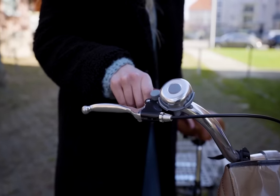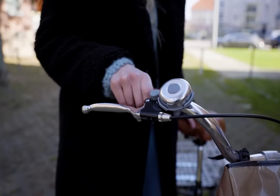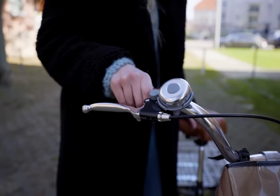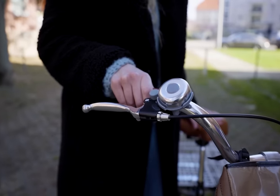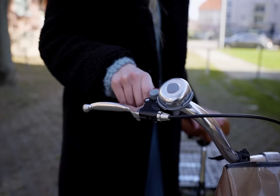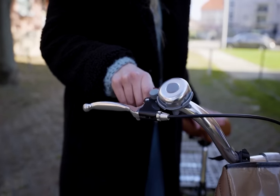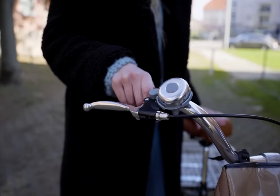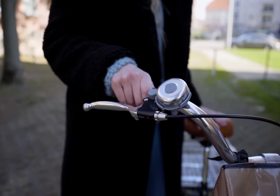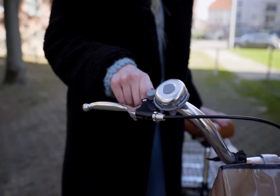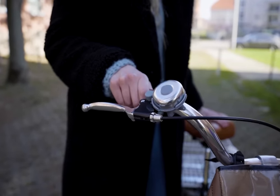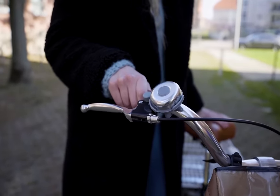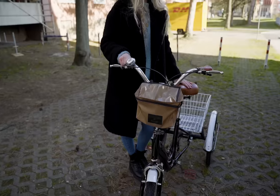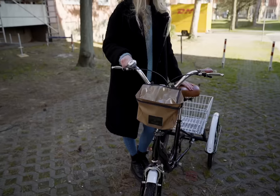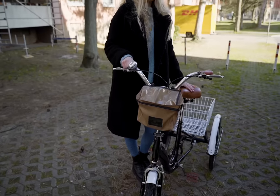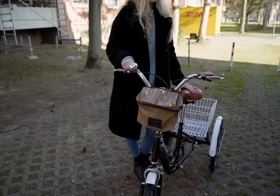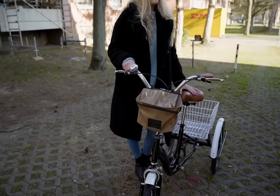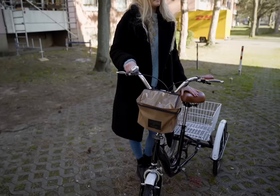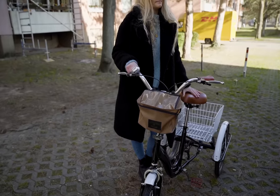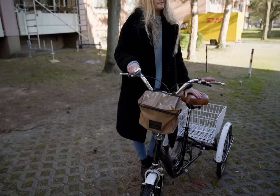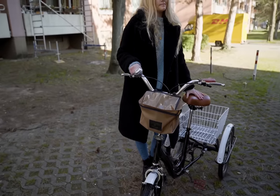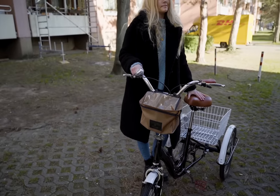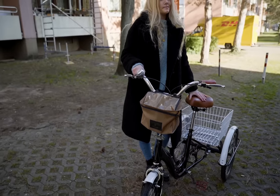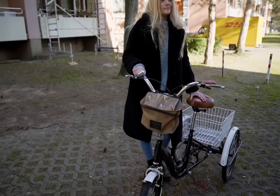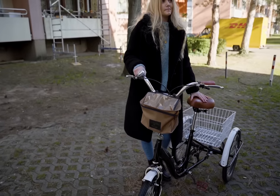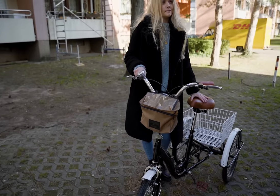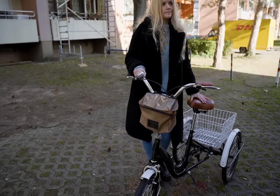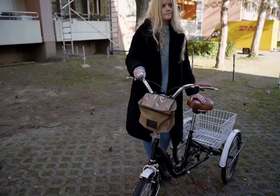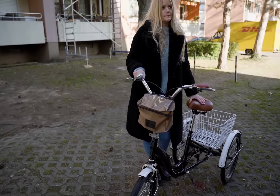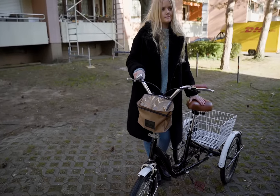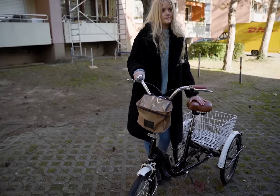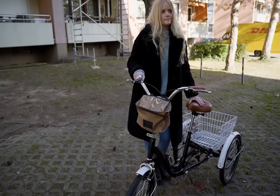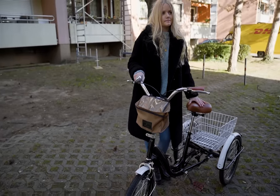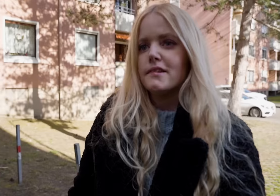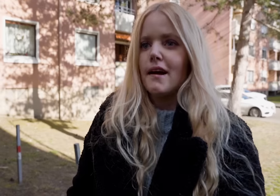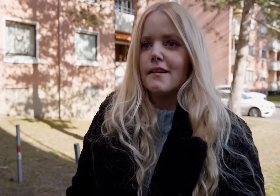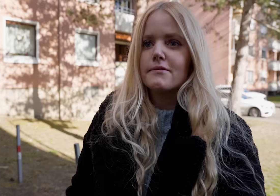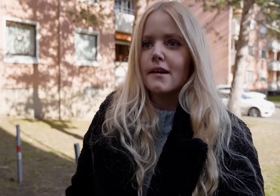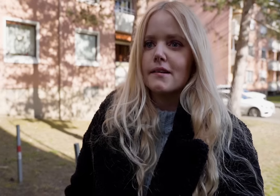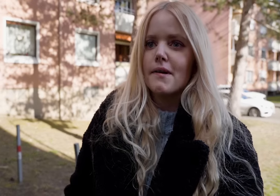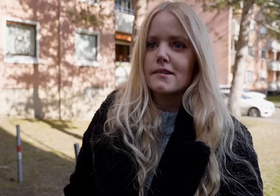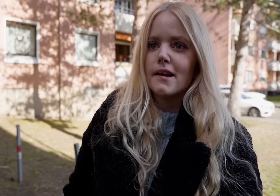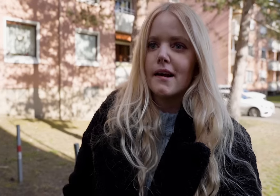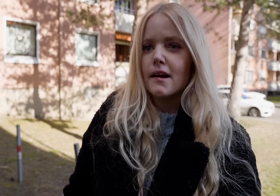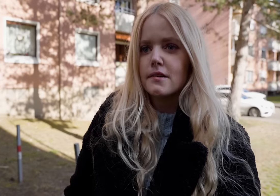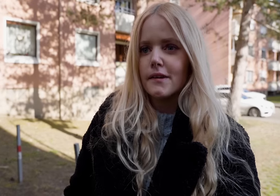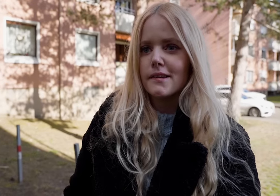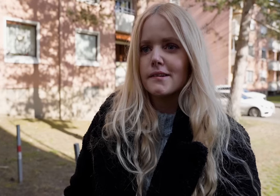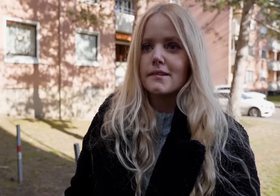Ähnlich wie wenn man auf einem Bein mit geschlossenen Augen steht, da verlieren die meisten ja ihr Gleichgewicht.